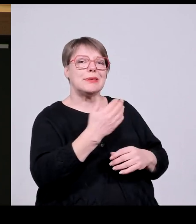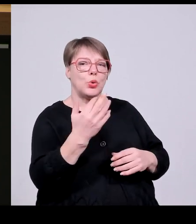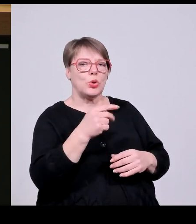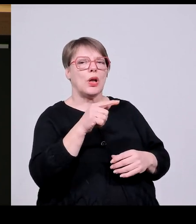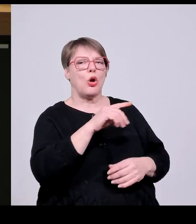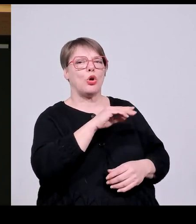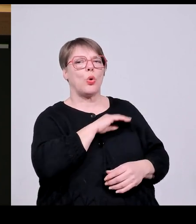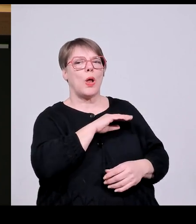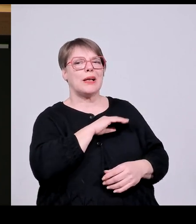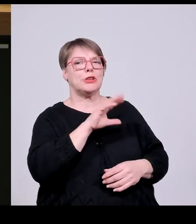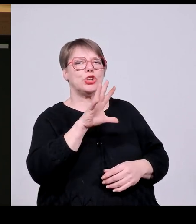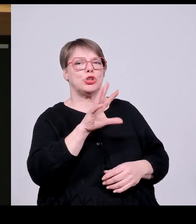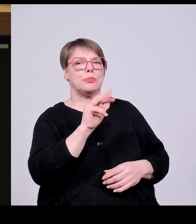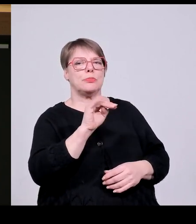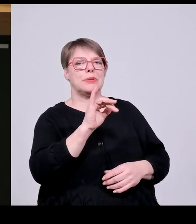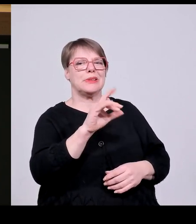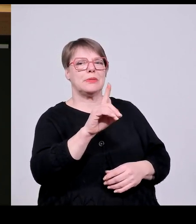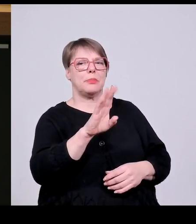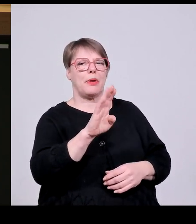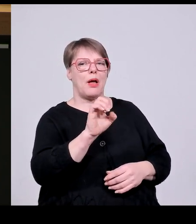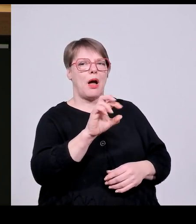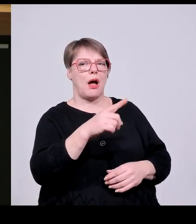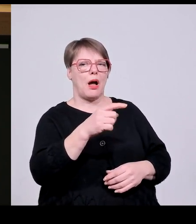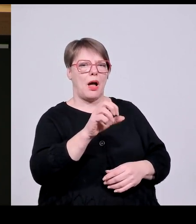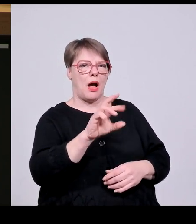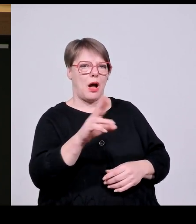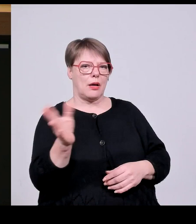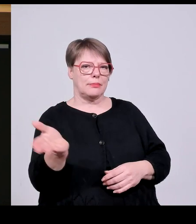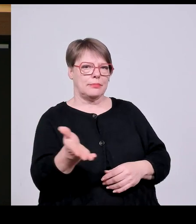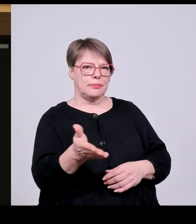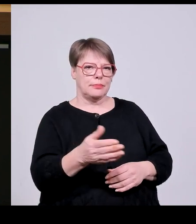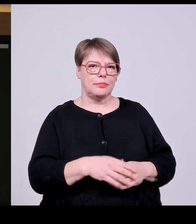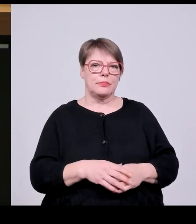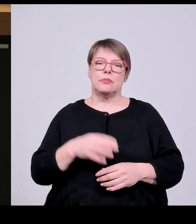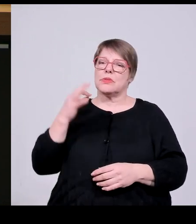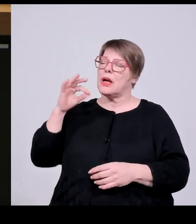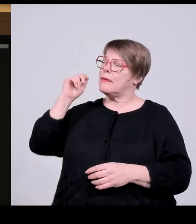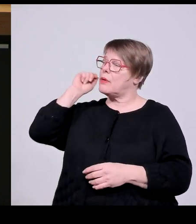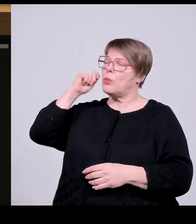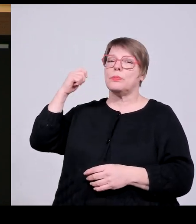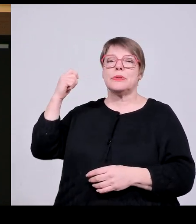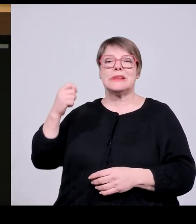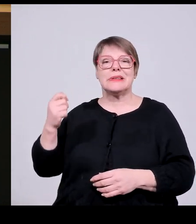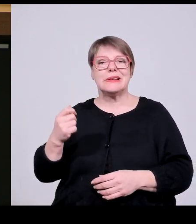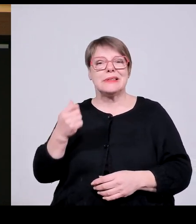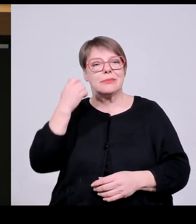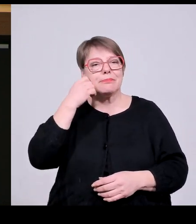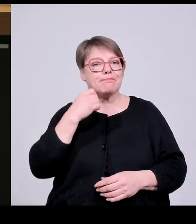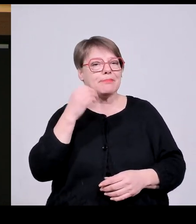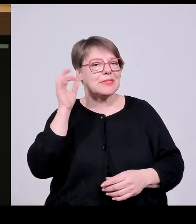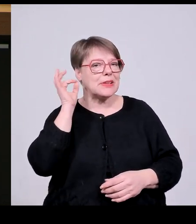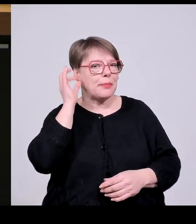den landeseigenen Wohnungen agieren zu können. Ein guter Tag für den Mieter-Schutz in Berlin. In der letzten Rede-Runde zu diesem Thema